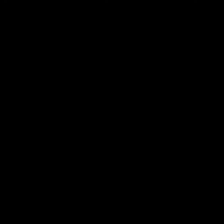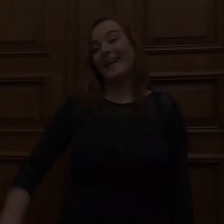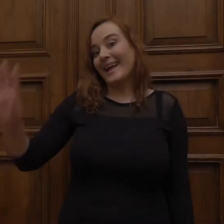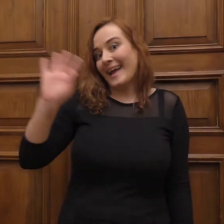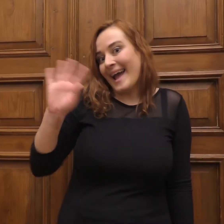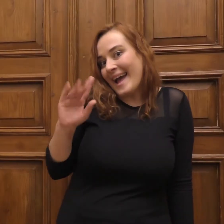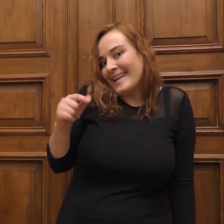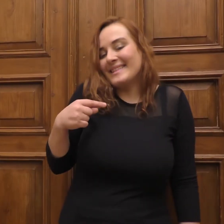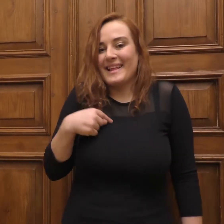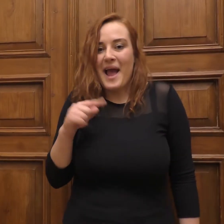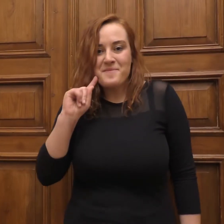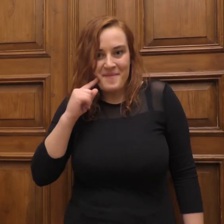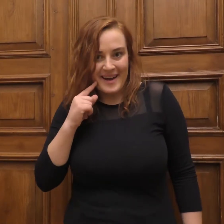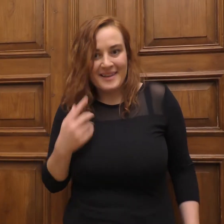Hej! Nazywam się Marta.